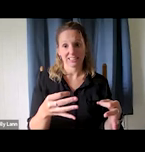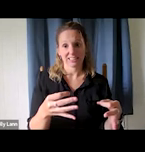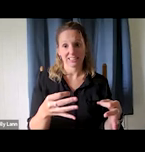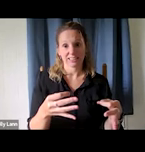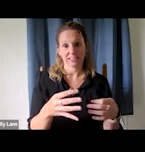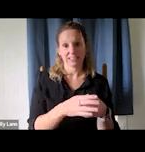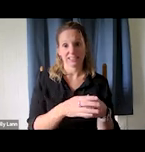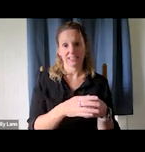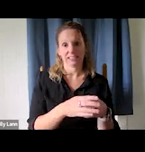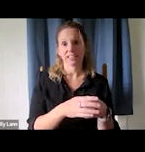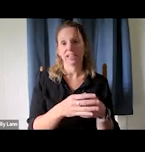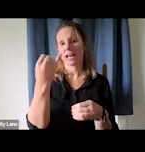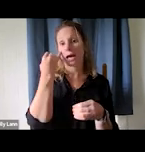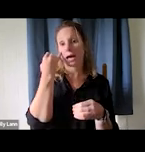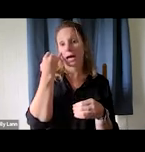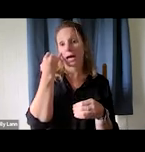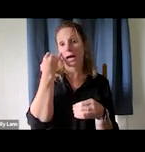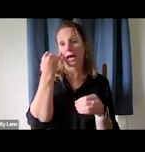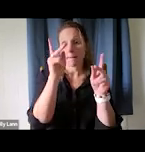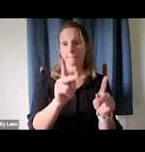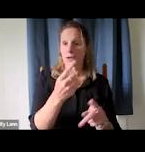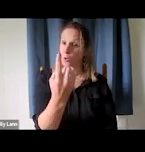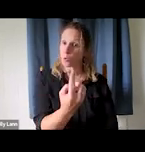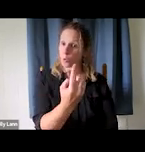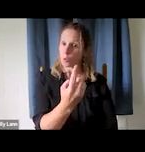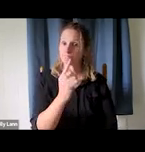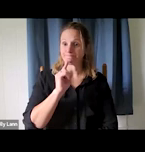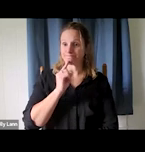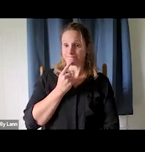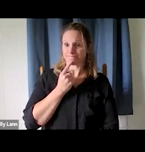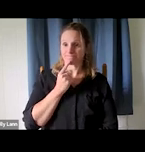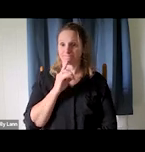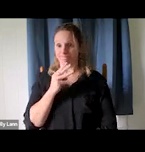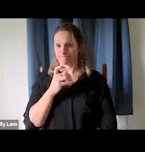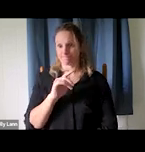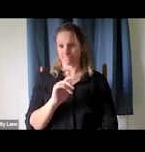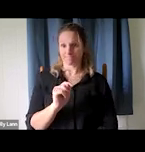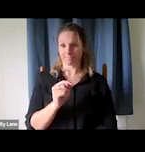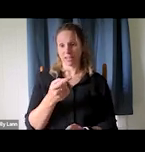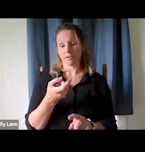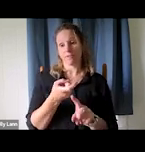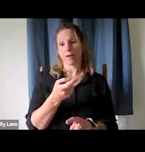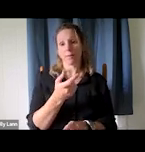de la DAA si el único impedimento grave del reclamante es un trastorno por consumo de sustancias.